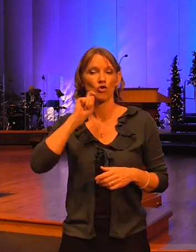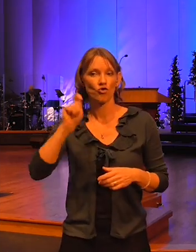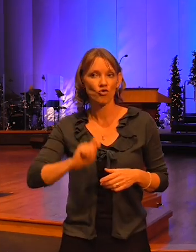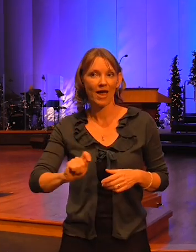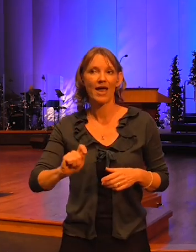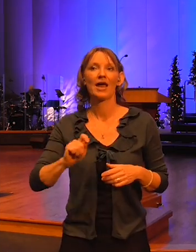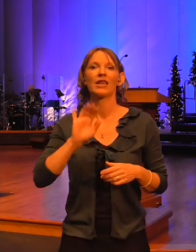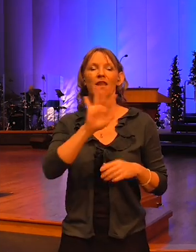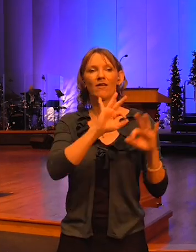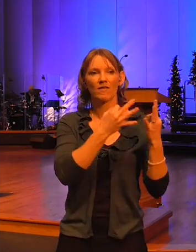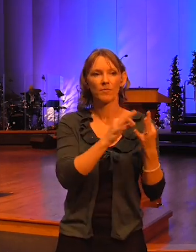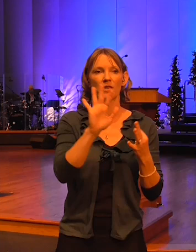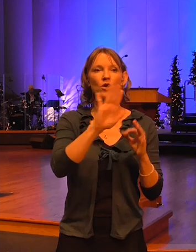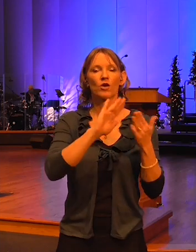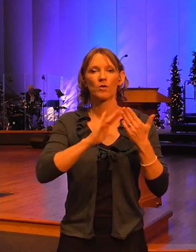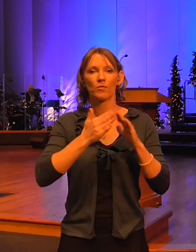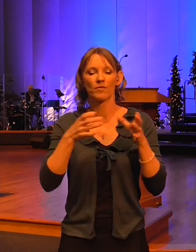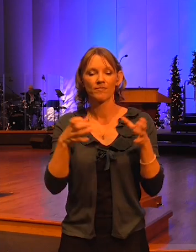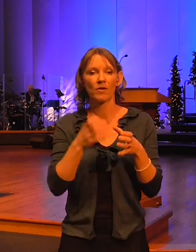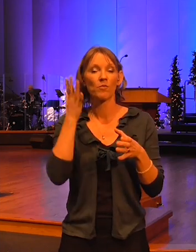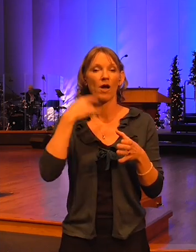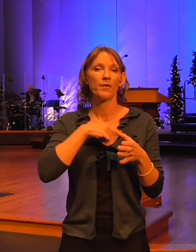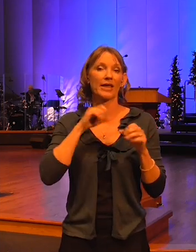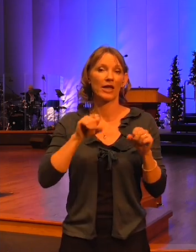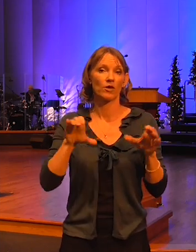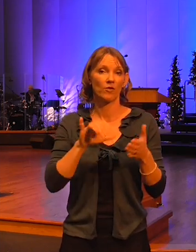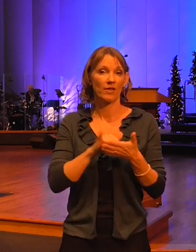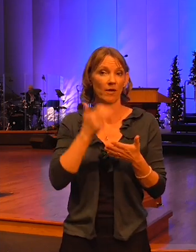y la razón por la que podemos hacerlo es porque Chris se reúne con estas personas